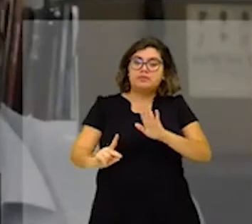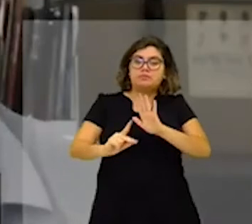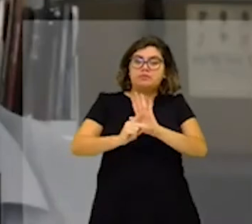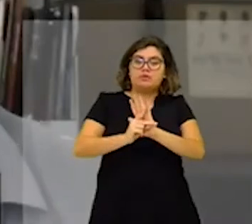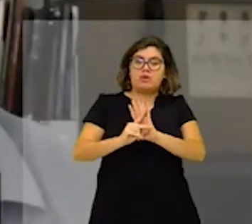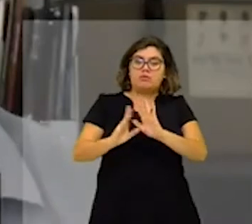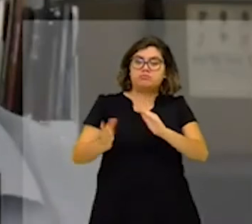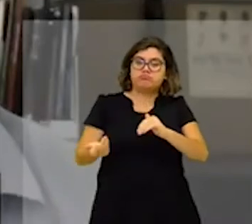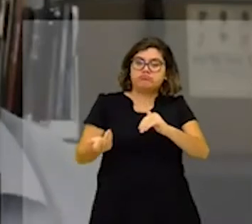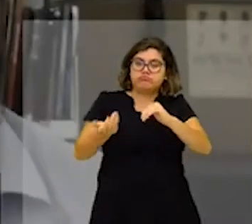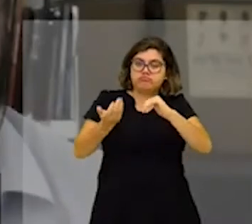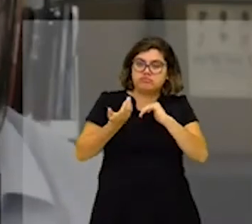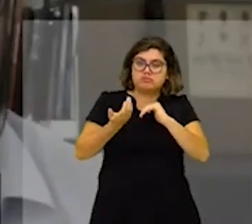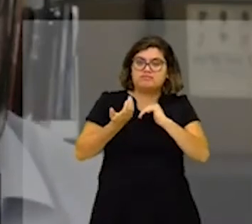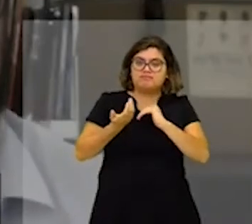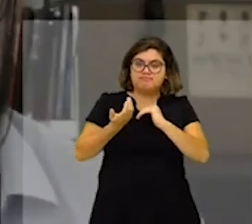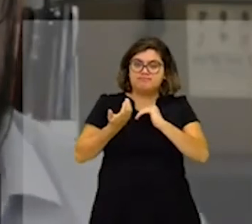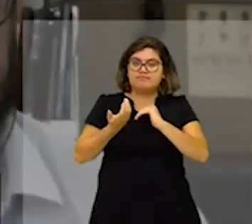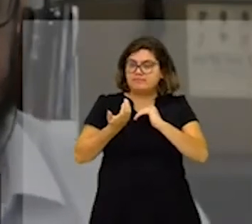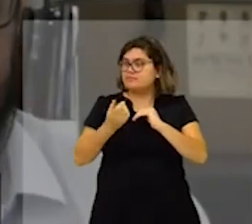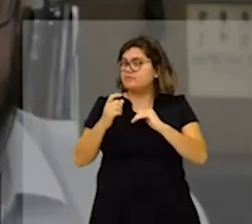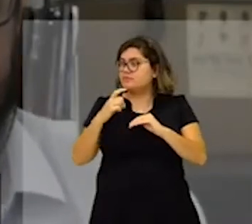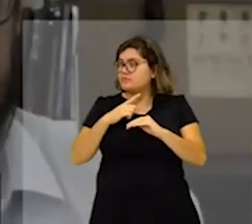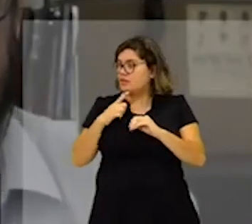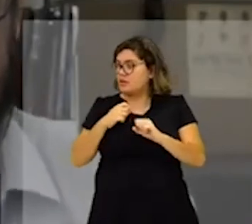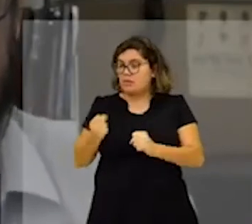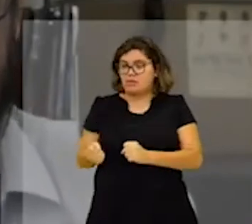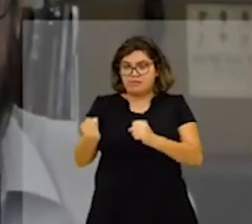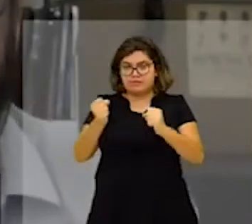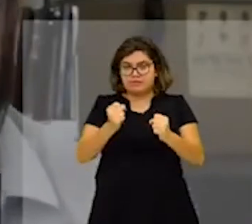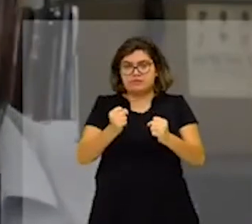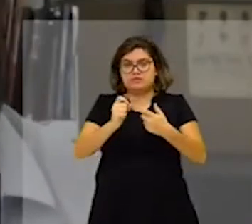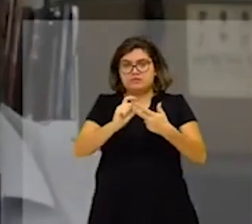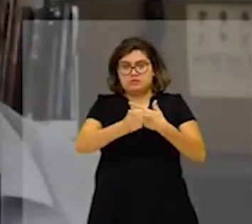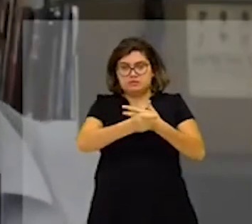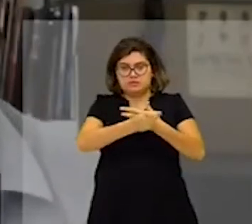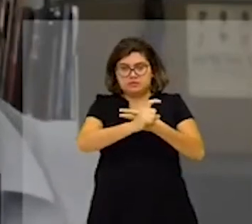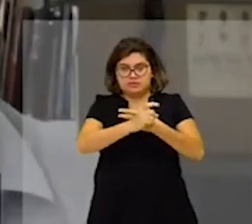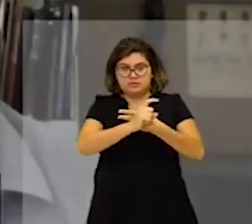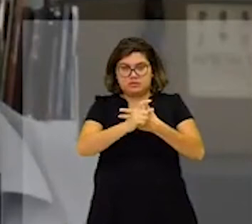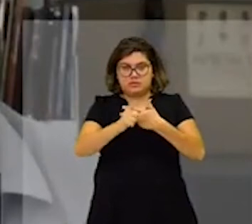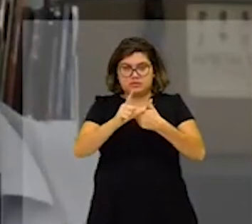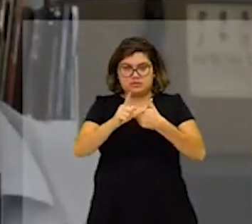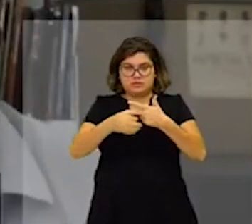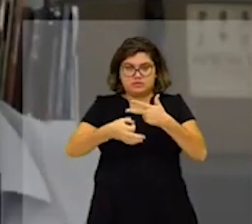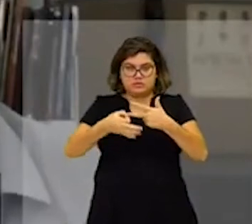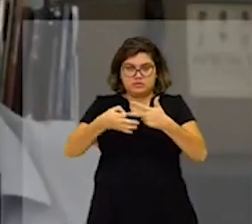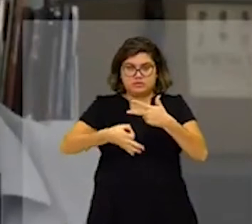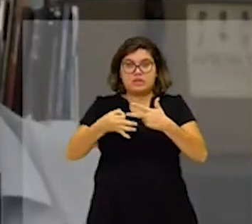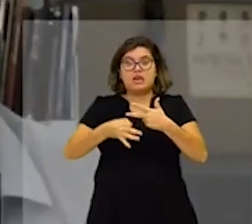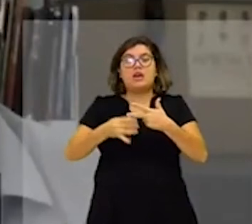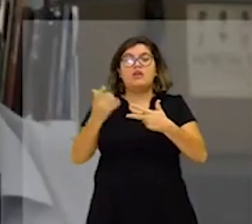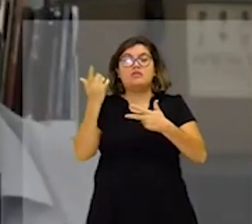Nacional portanto poder executivo legislativo e judiciário reconheceram as ações afirmativas